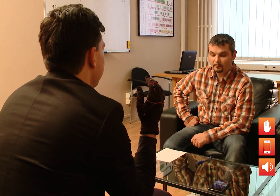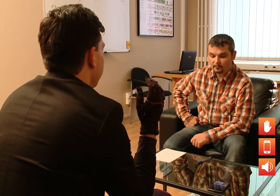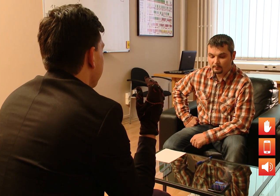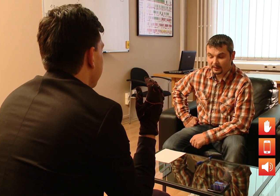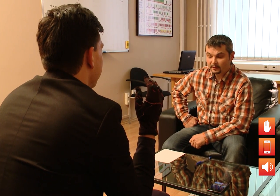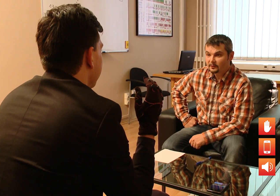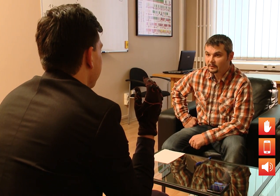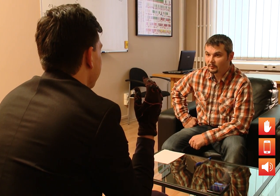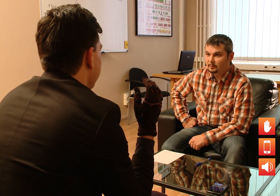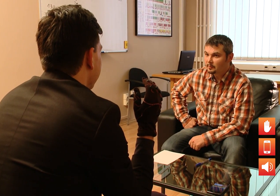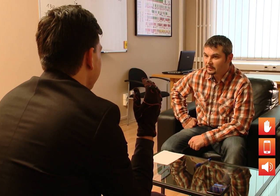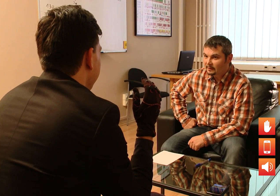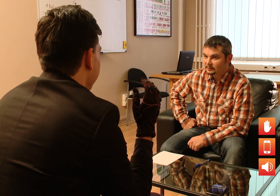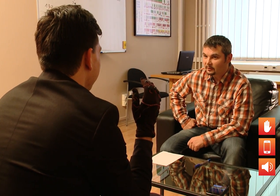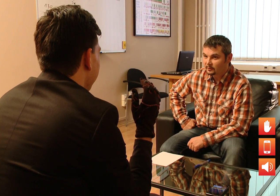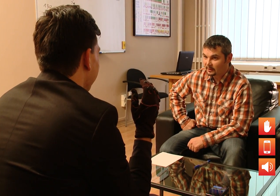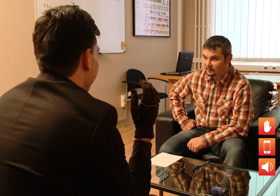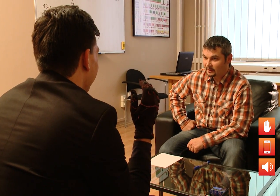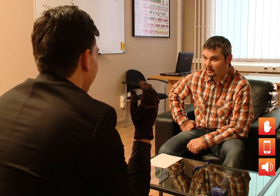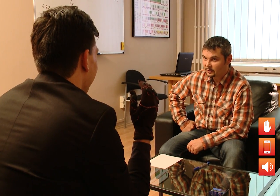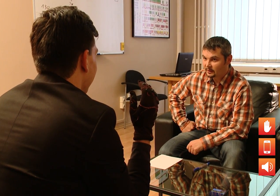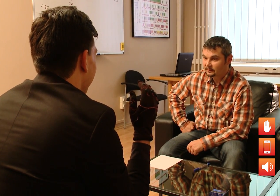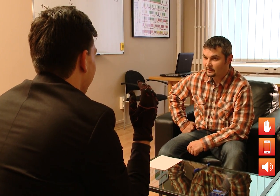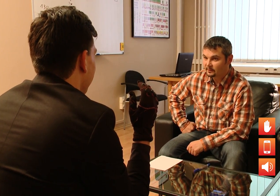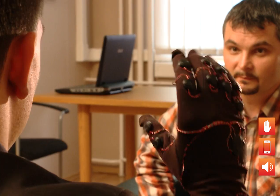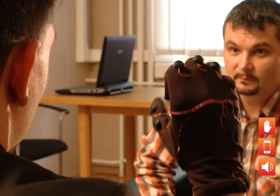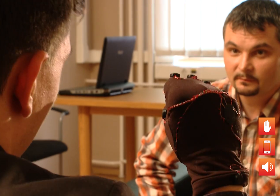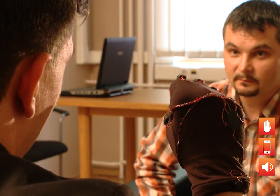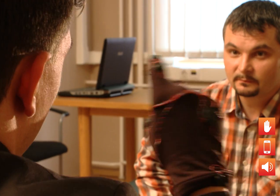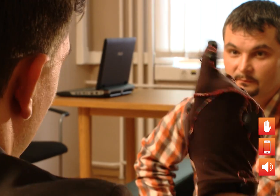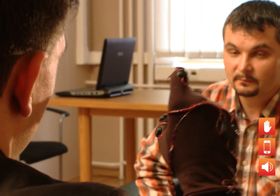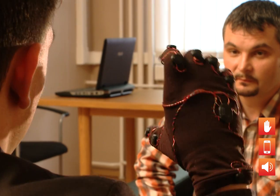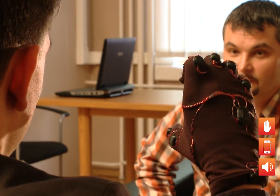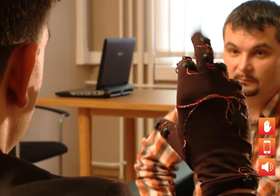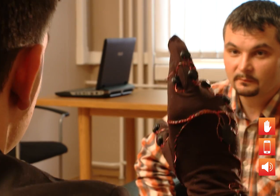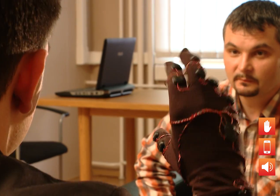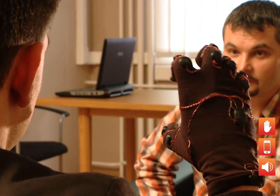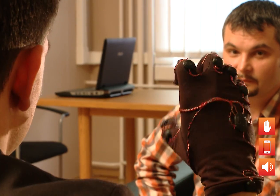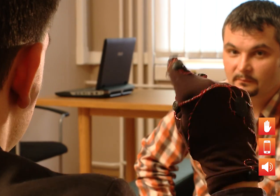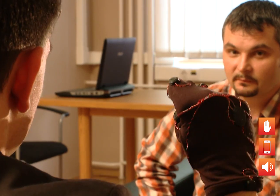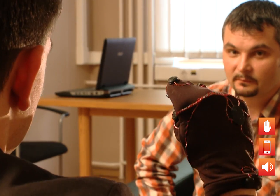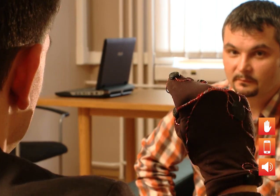Megkérdezhetem, hogy mi motiválta arra, hogy erre az állásra jelentkezzen? Szeretek emberekkel foglalkozni.